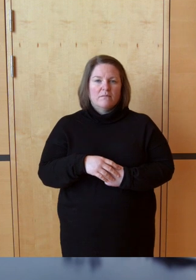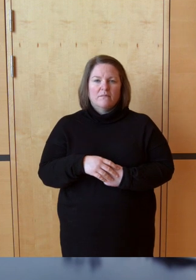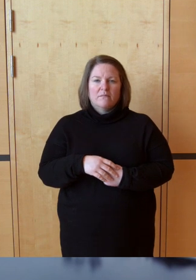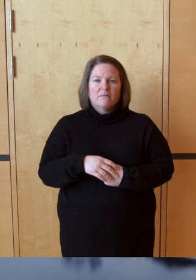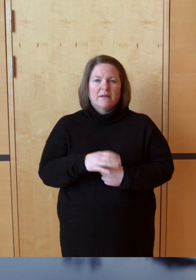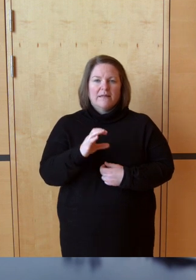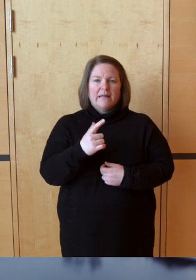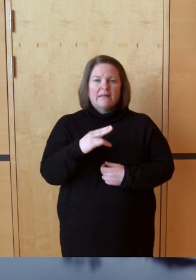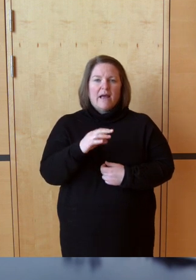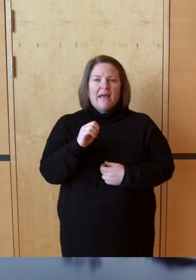Stina Engström